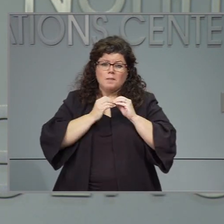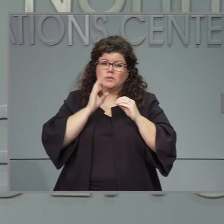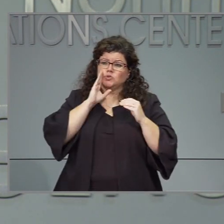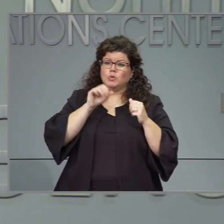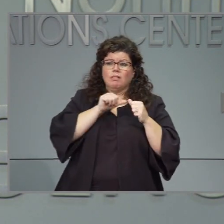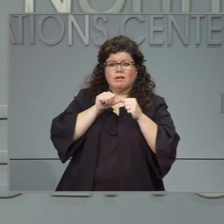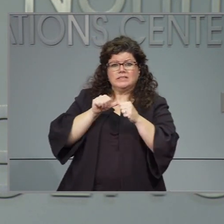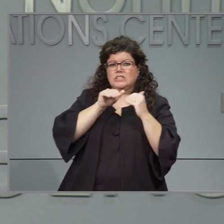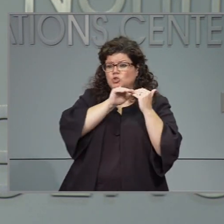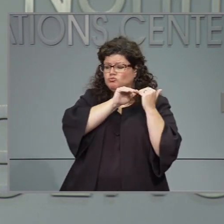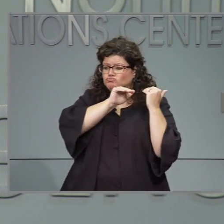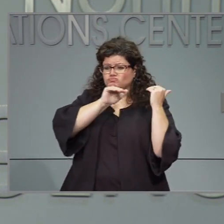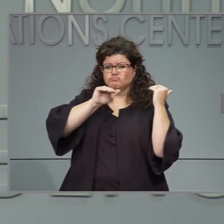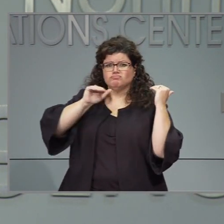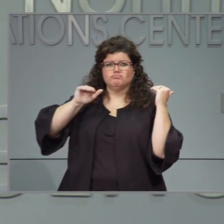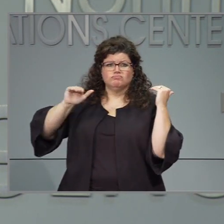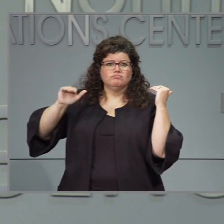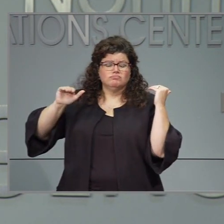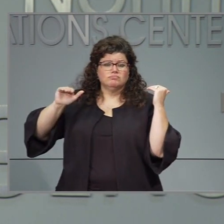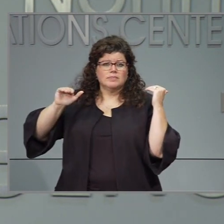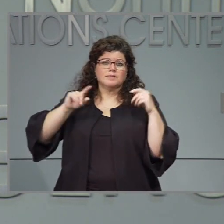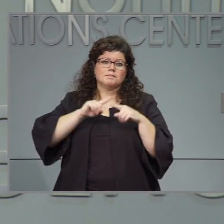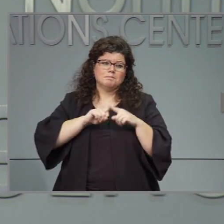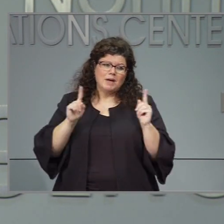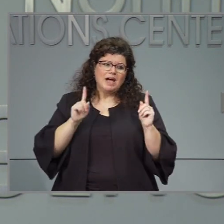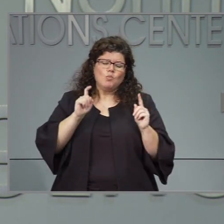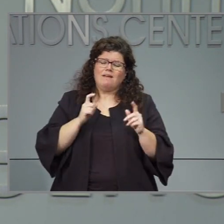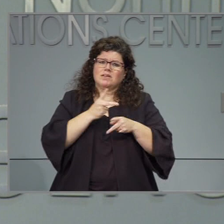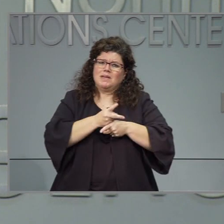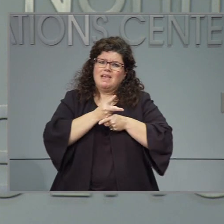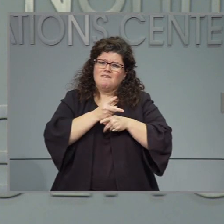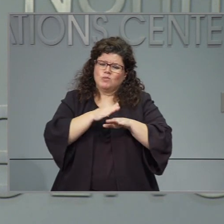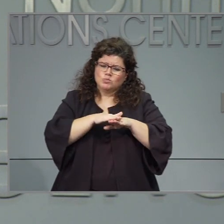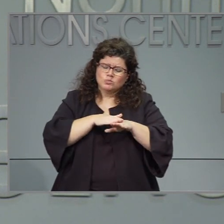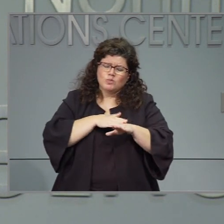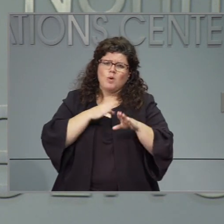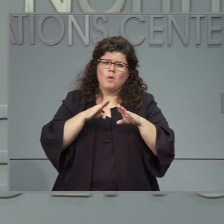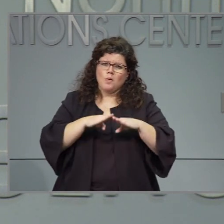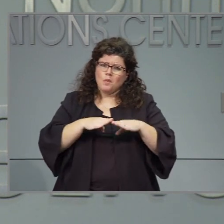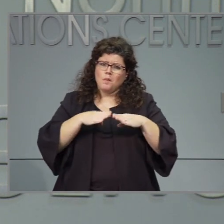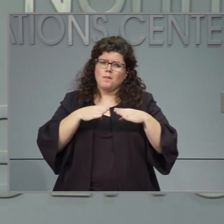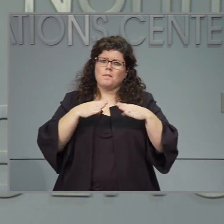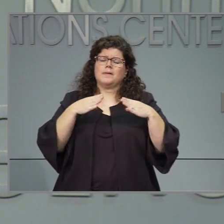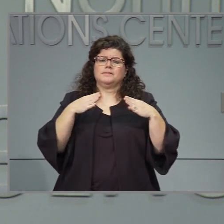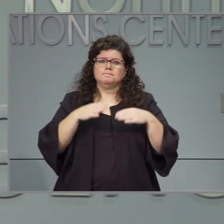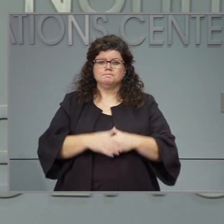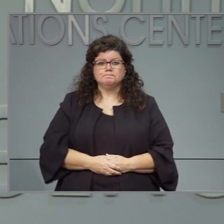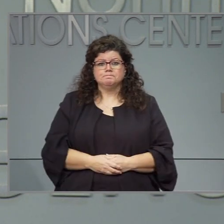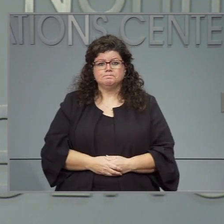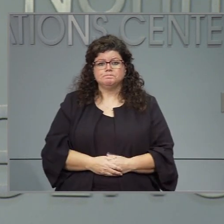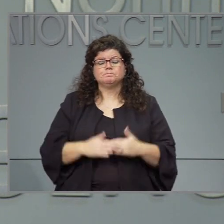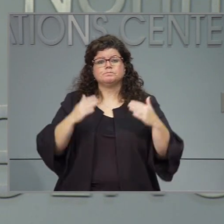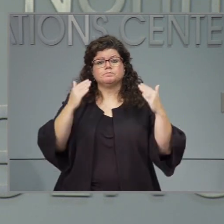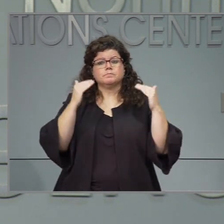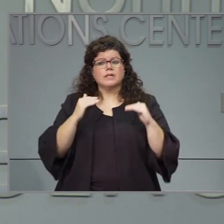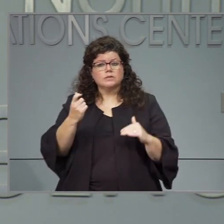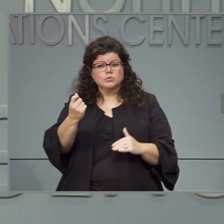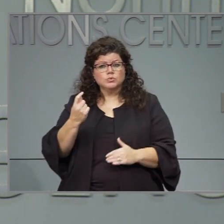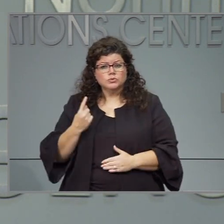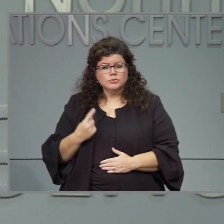mantengamos nuestra cifras bajas para poder avanzar pero no tenemos que hacer de manera precavida siguiente.